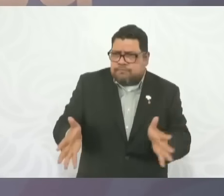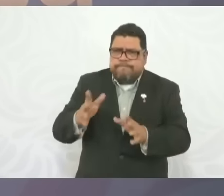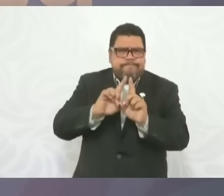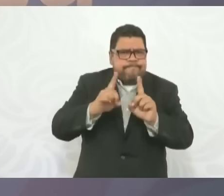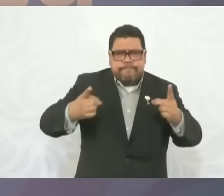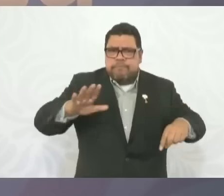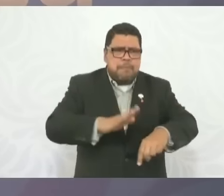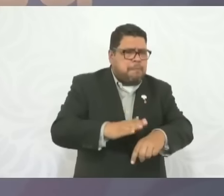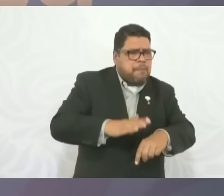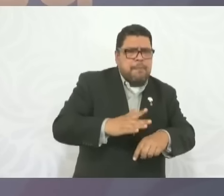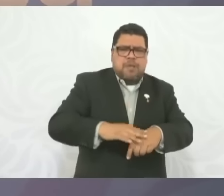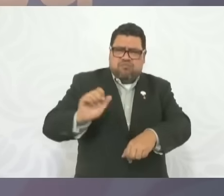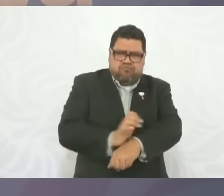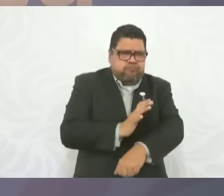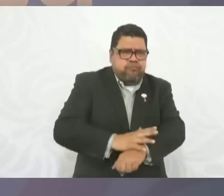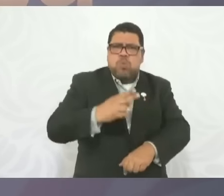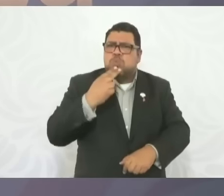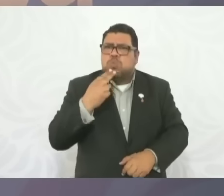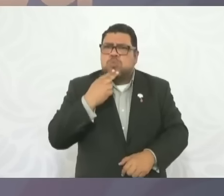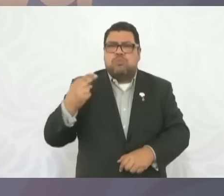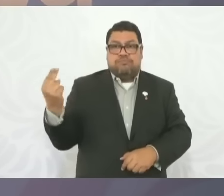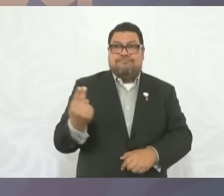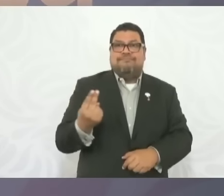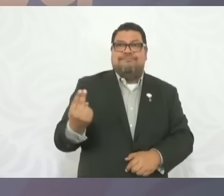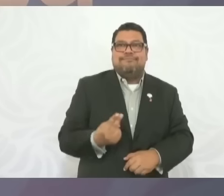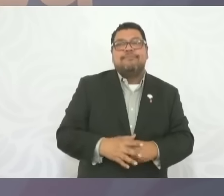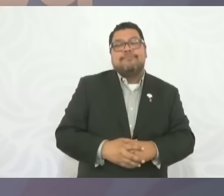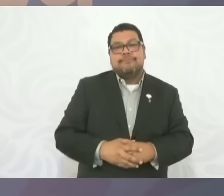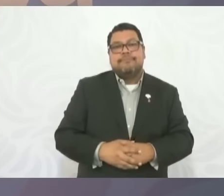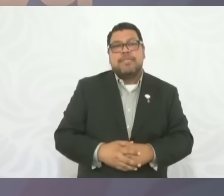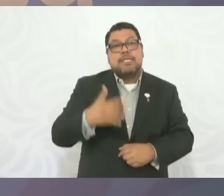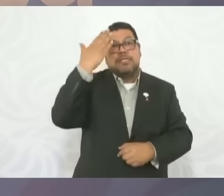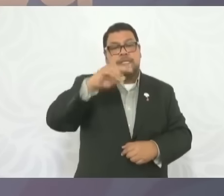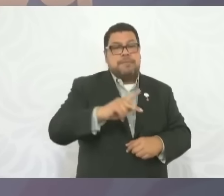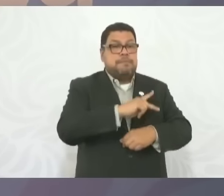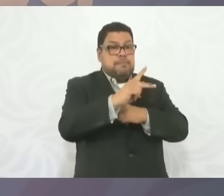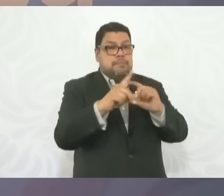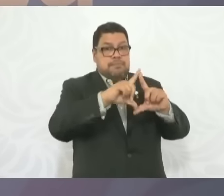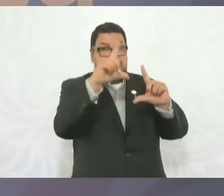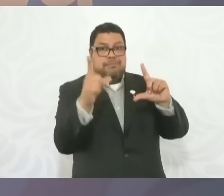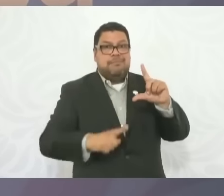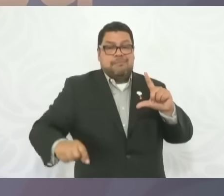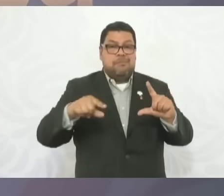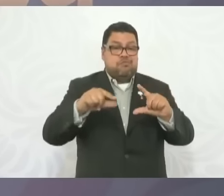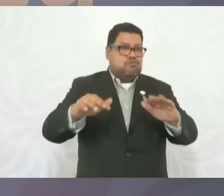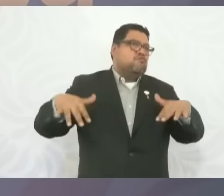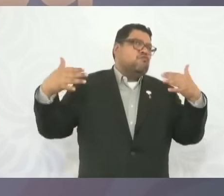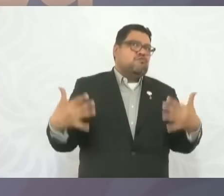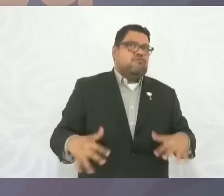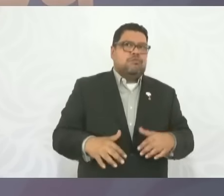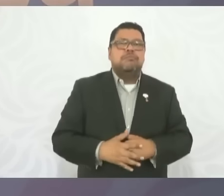renovables de energía. Nuestro país tiene uno de los mayores potenciales energéticos del planeta,